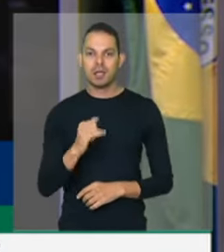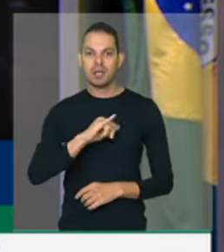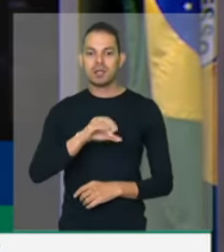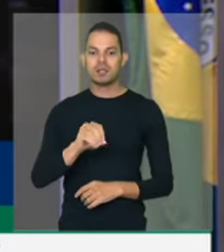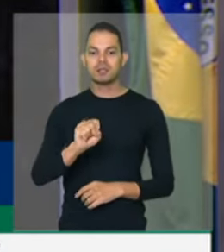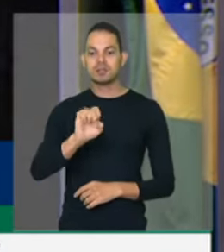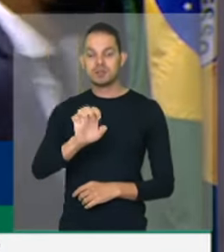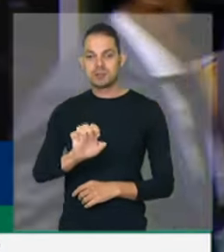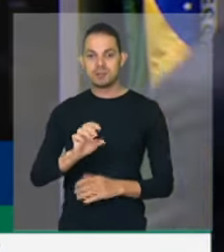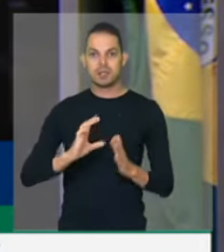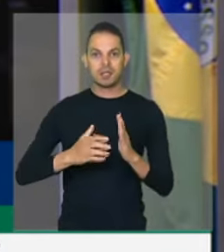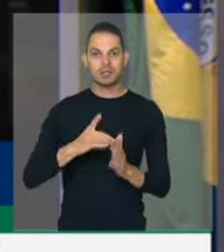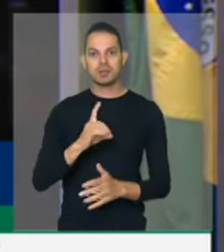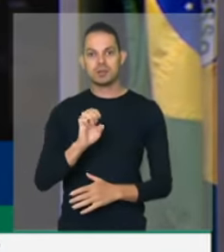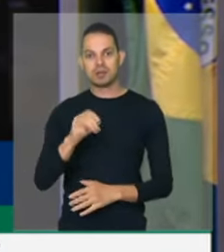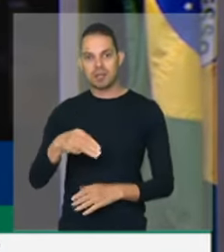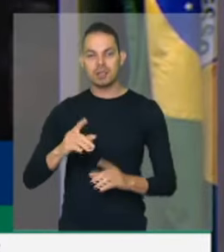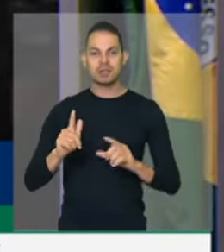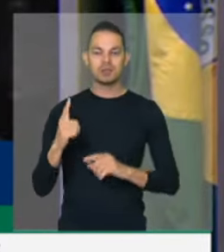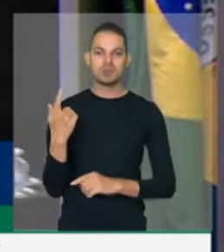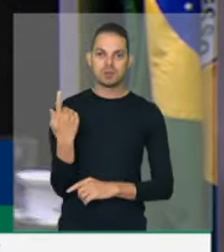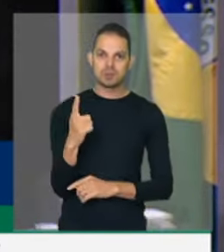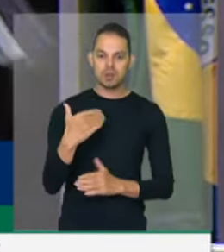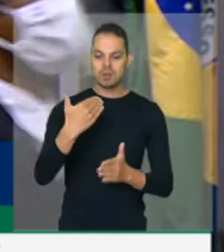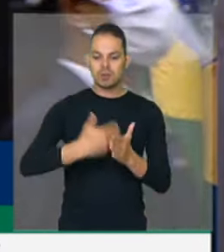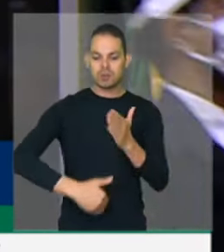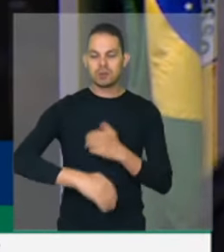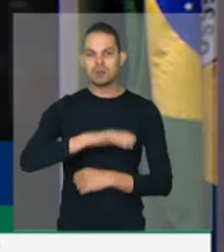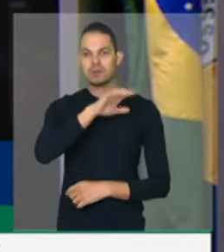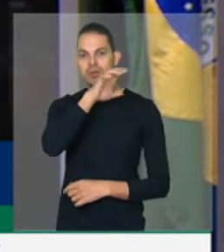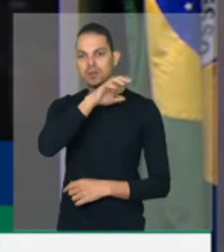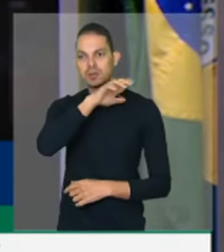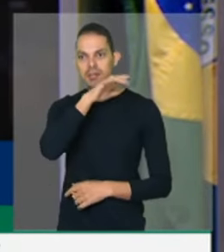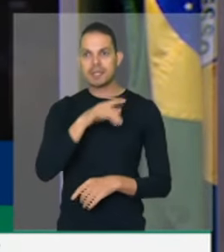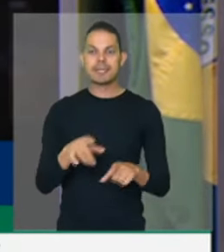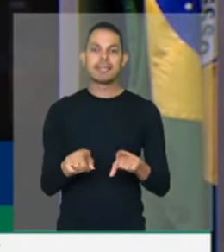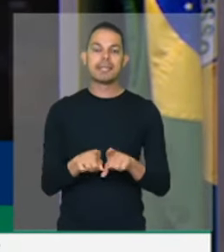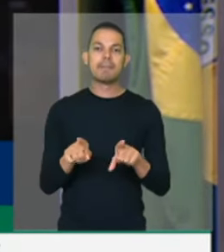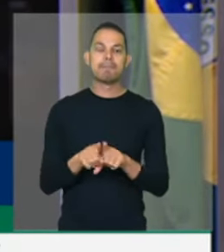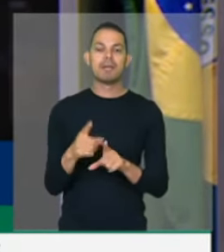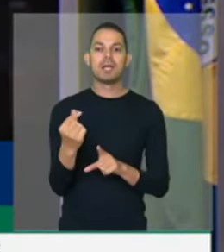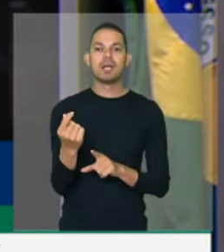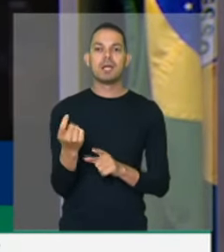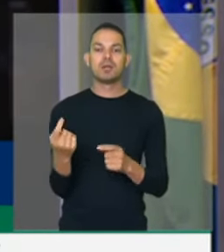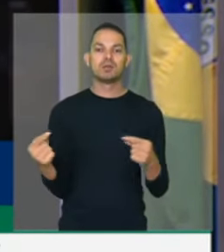DE IMPOSTO DE RENDA TAMBÉM DOS VALORES CORRESPONDENTES A DOAÇÕES DE ENTIDADES PRIVADAS SEM FINS LUCRATIVOS. EXCLUSIVAMENTE DESTINADOS AO COMBATE DA PANDEMIA DO